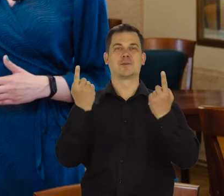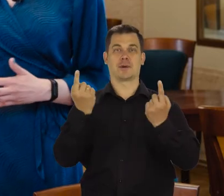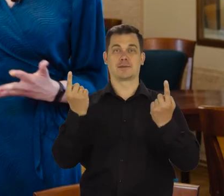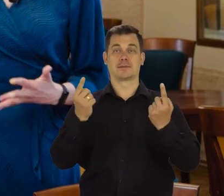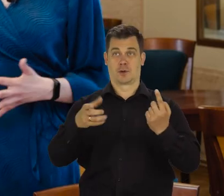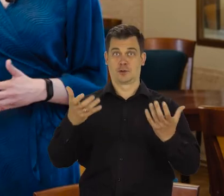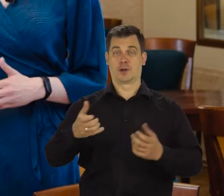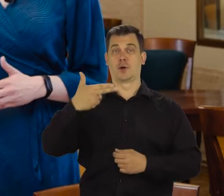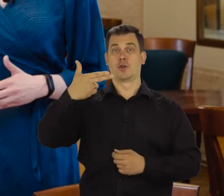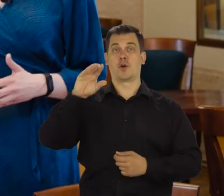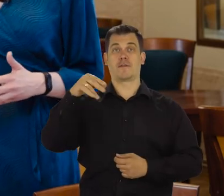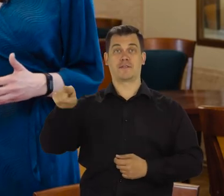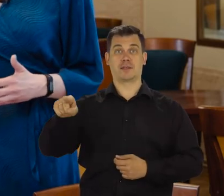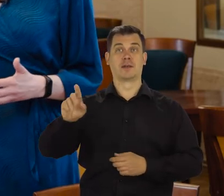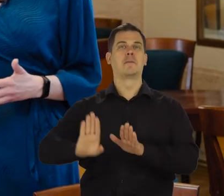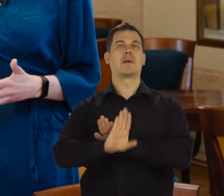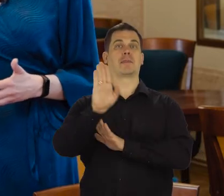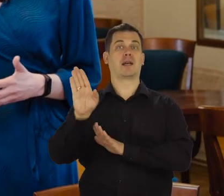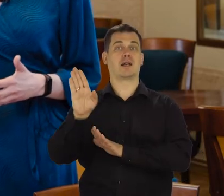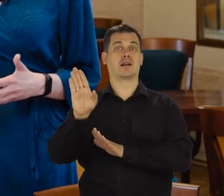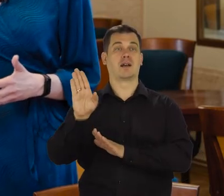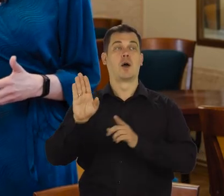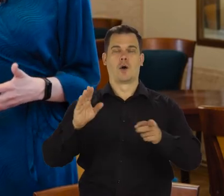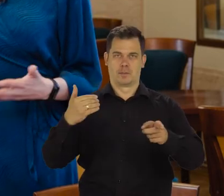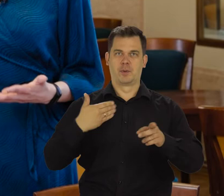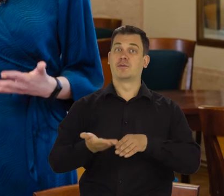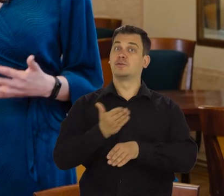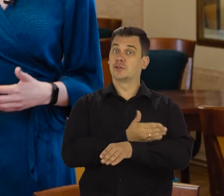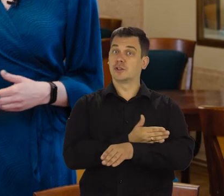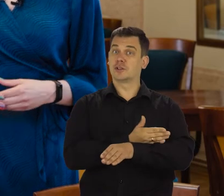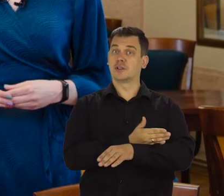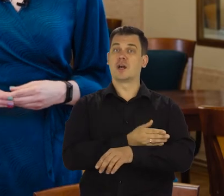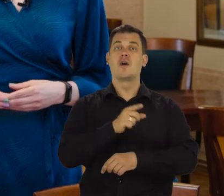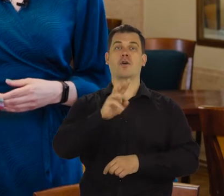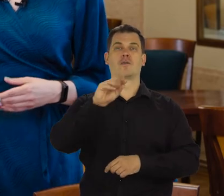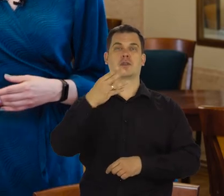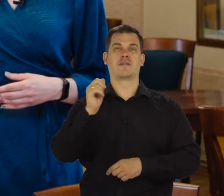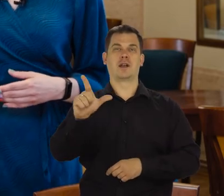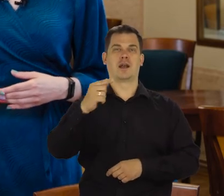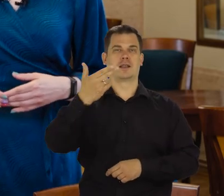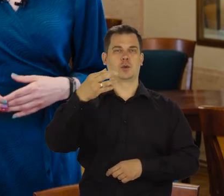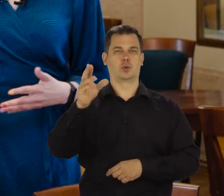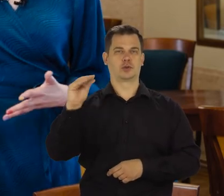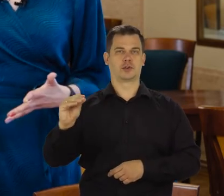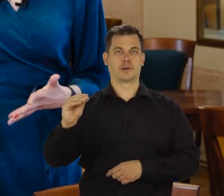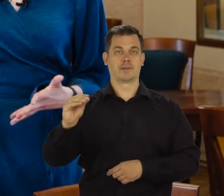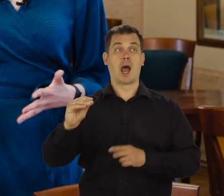aby właśnie zrealizować premierę dzieła Norwida, wcześniej wyreżyserował Wodewil Nitusz.